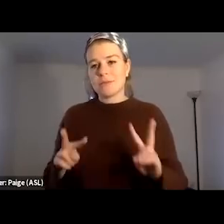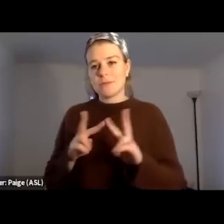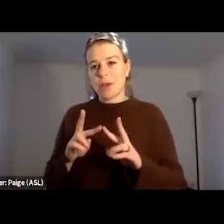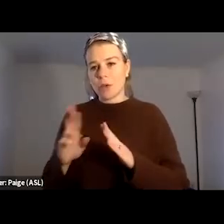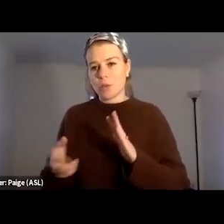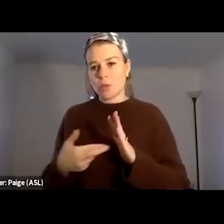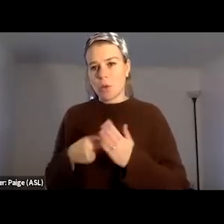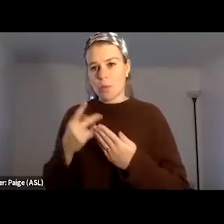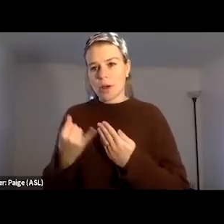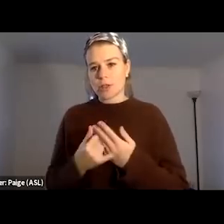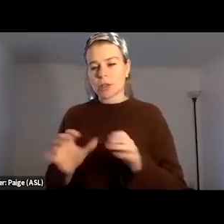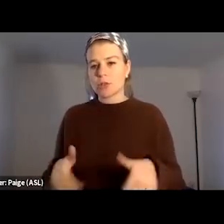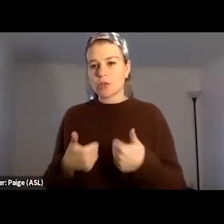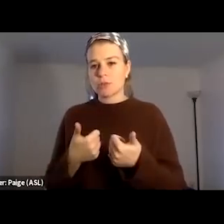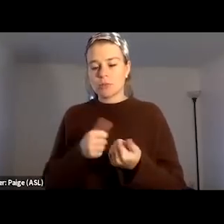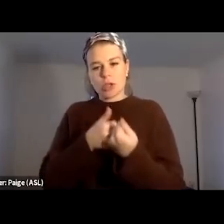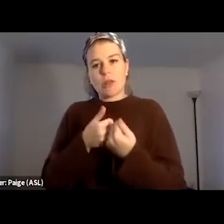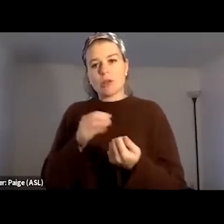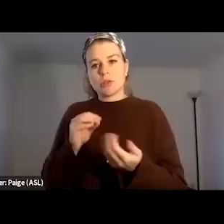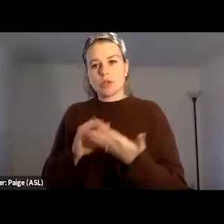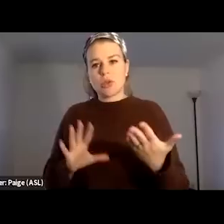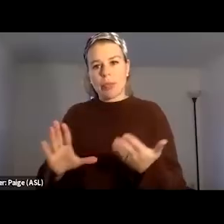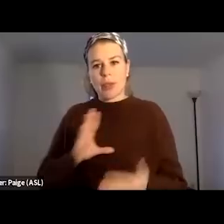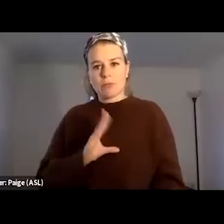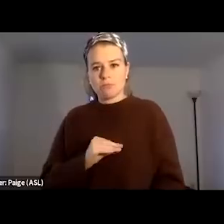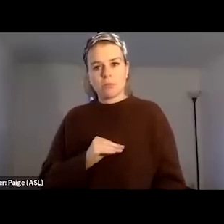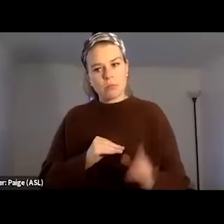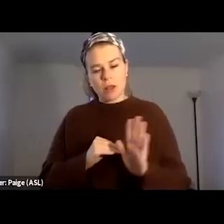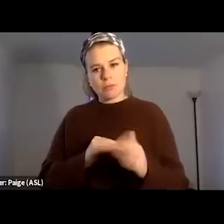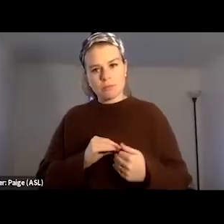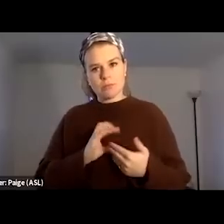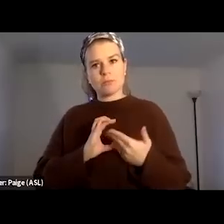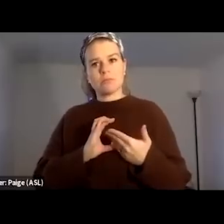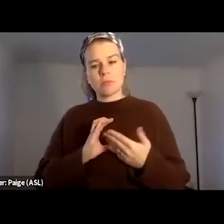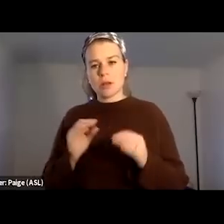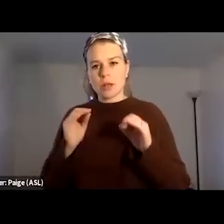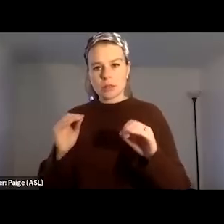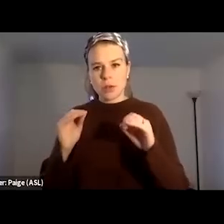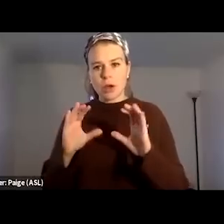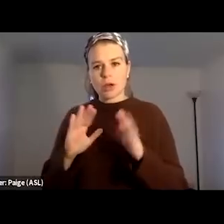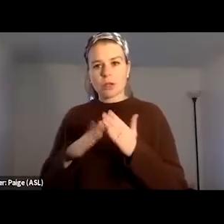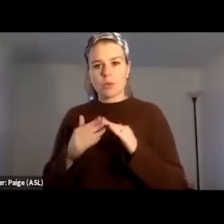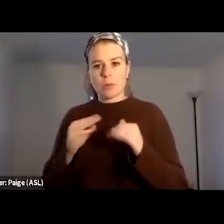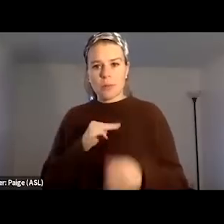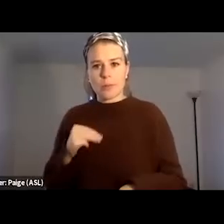que desafíen la baja autoestima de los estudiantes y enseñen a los miembros de la comunidad que las personas con discapacidades psiquiátricas